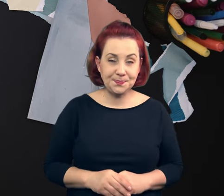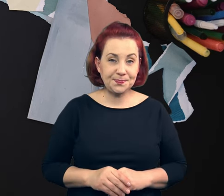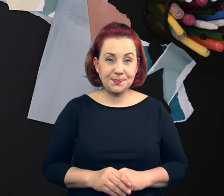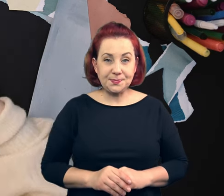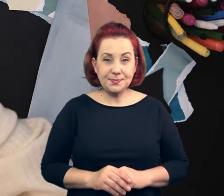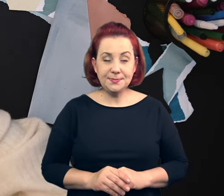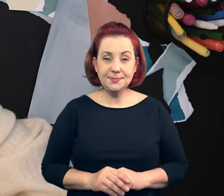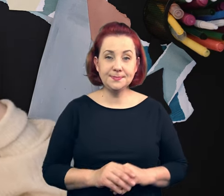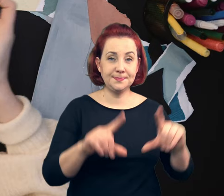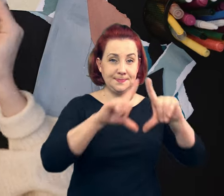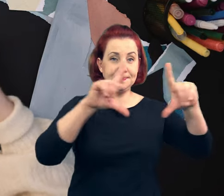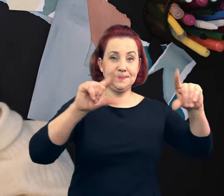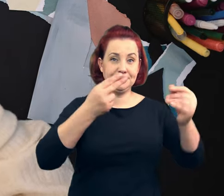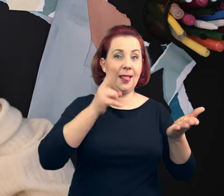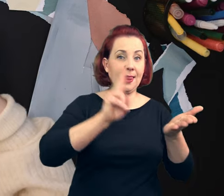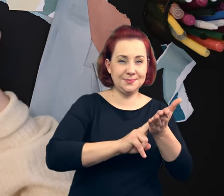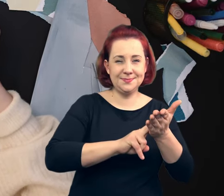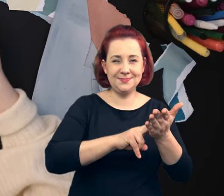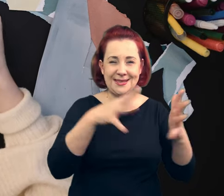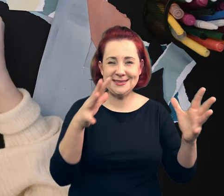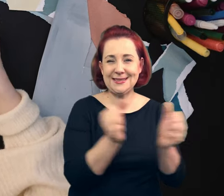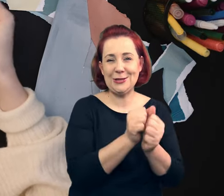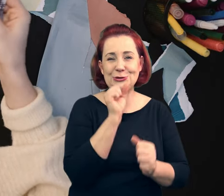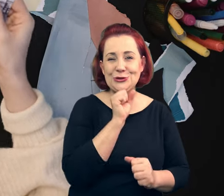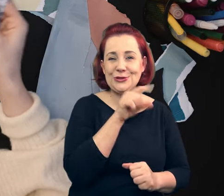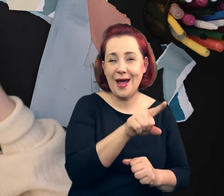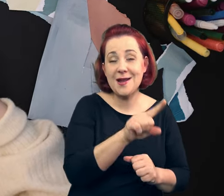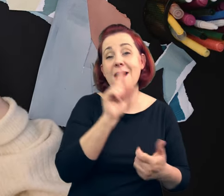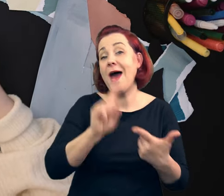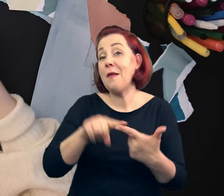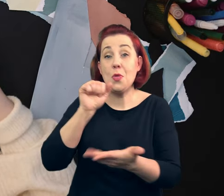pocztówka znaleziona na dnie w szafie lub wydrukowana